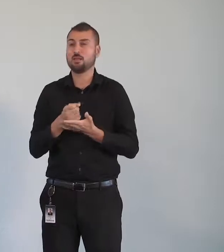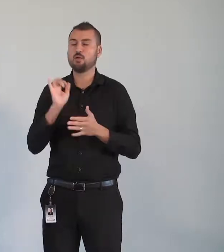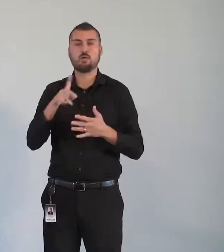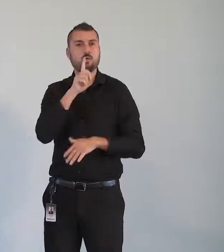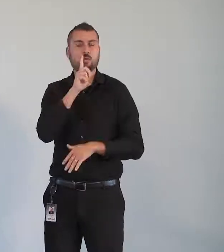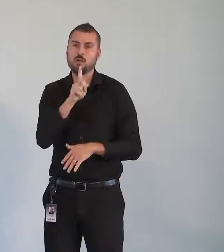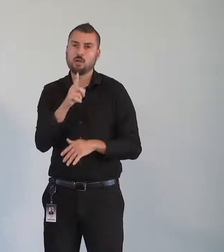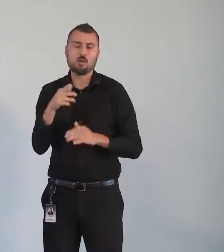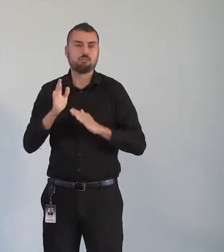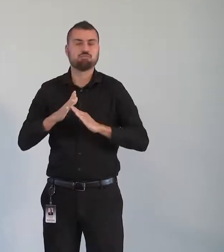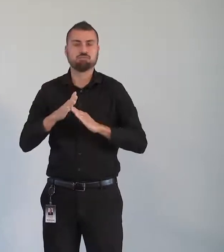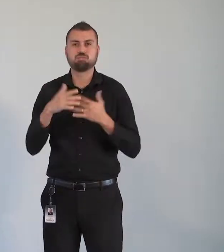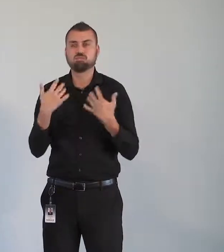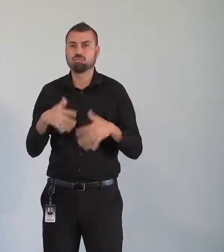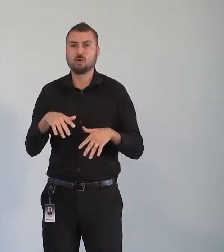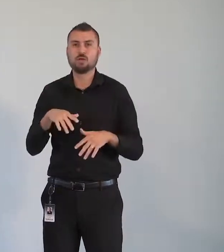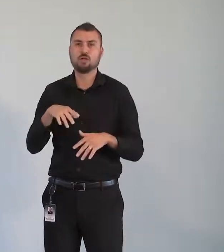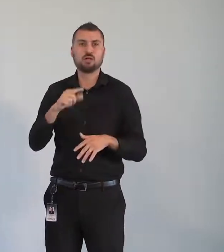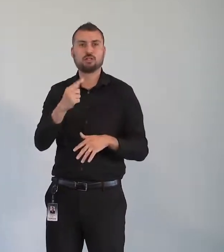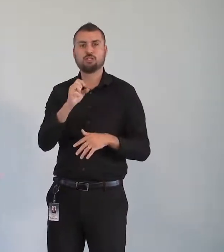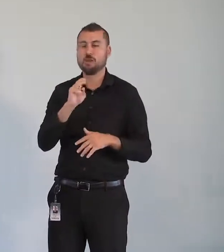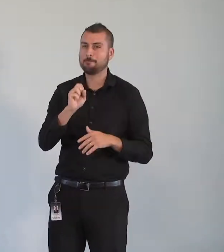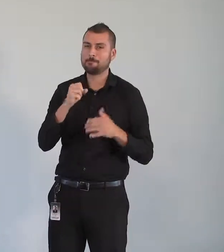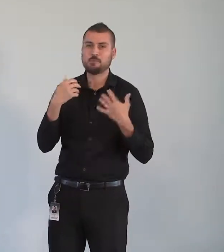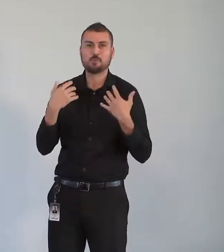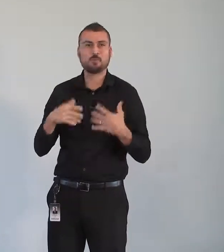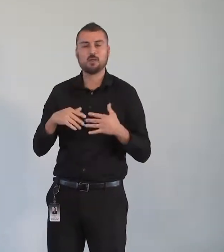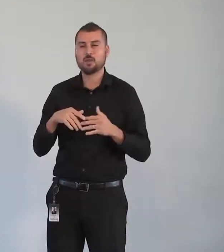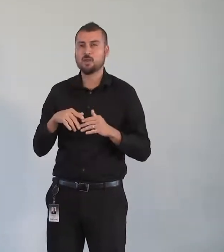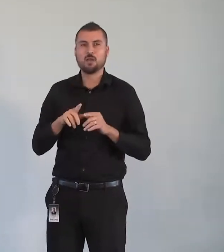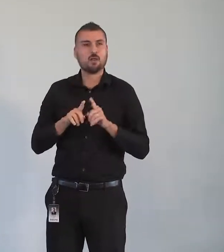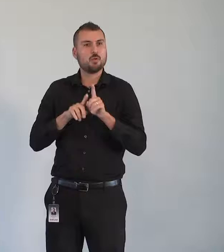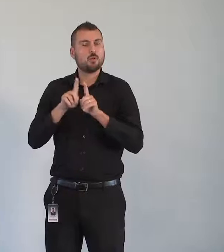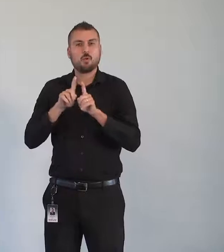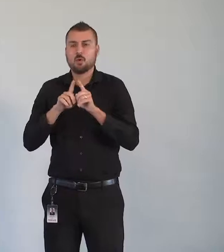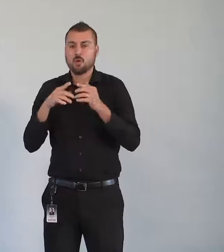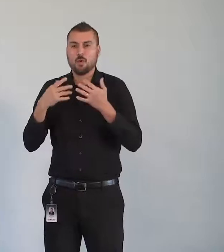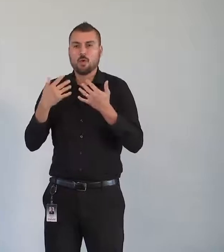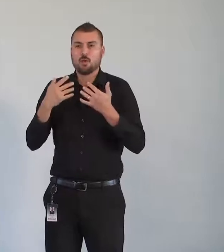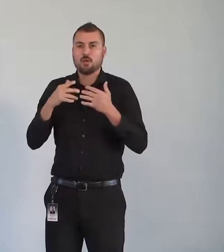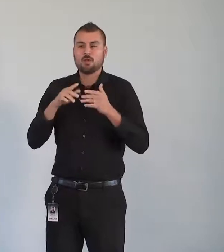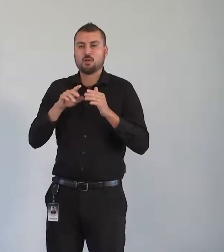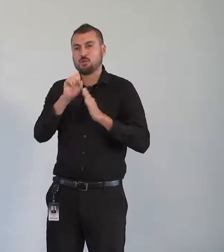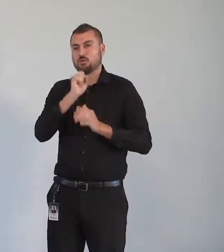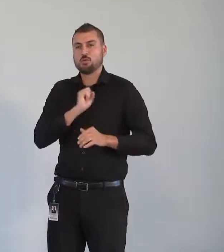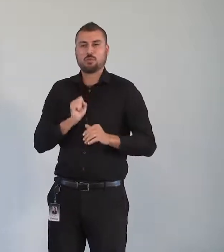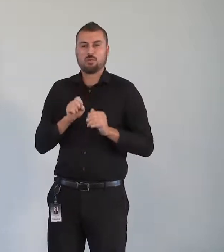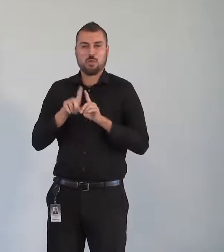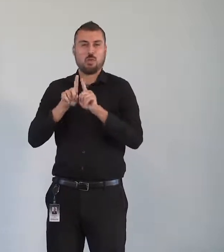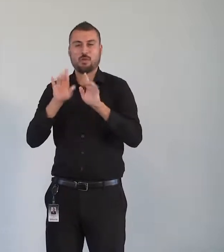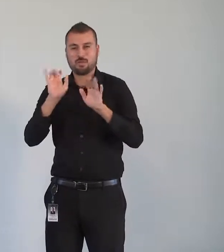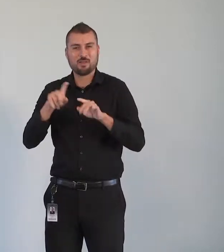verdaderas joyas, verdaderas superestrellas, obras que a todos les encantarán, personas como Edward Hopper, Andrew Wyeth